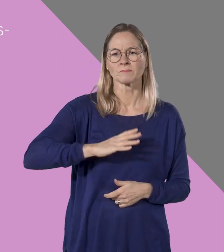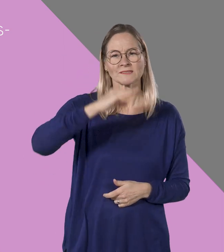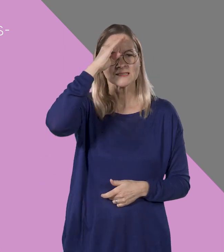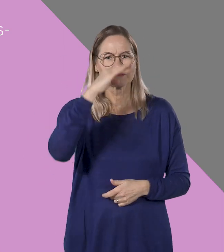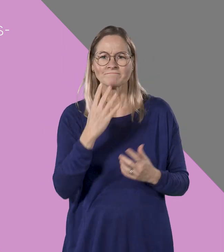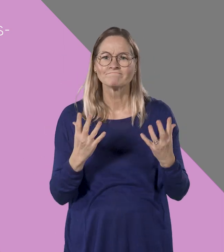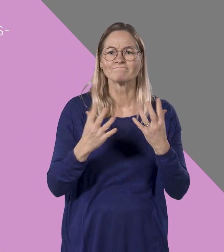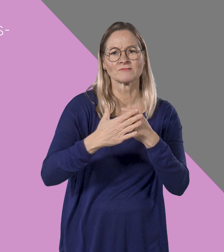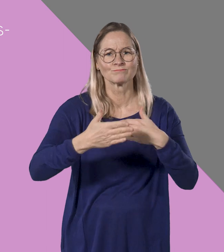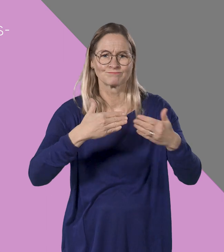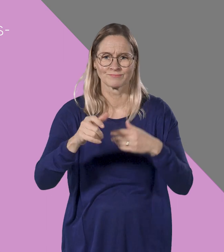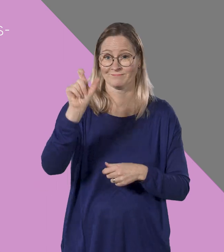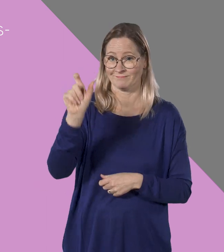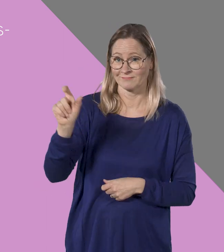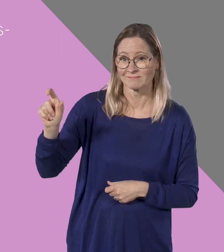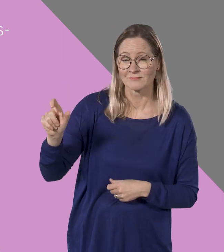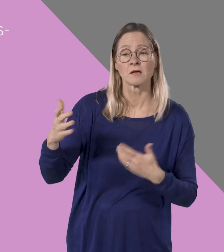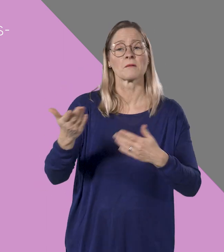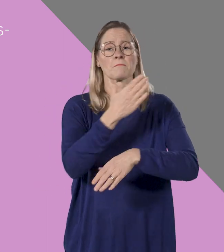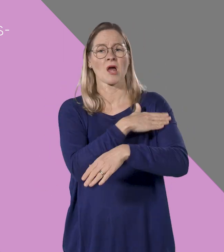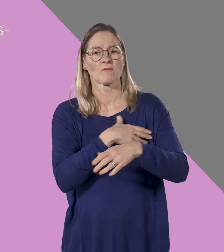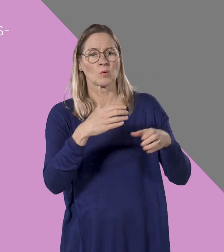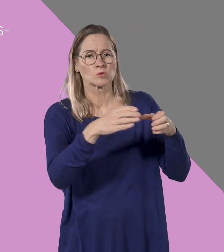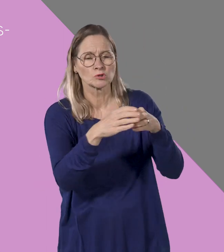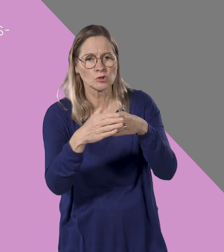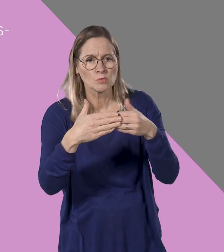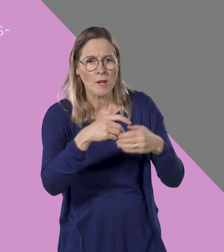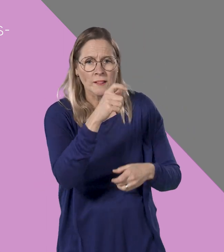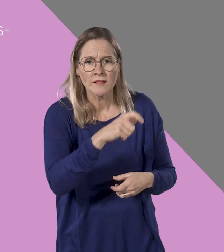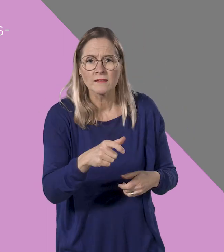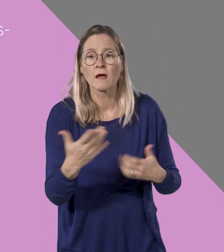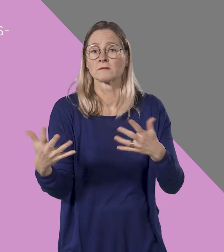kanssa työskenteleville henkilöille, palveluyksiköiden työntekijöille, -